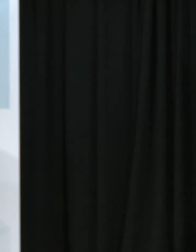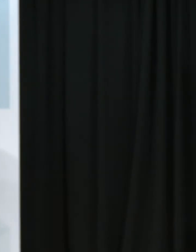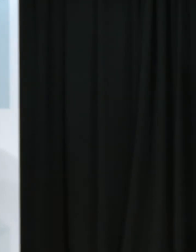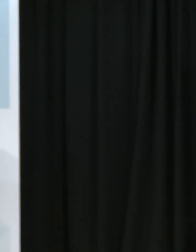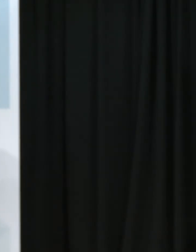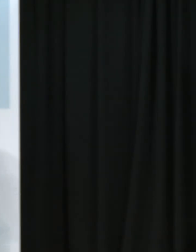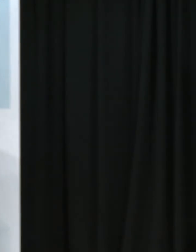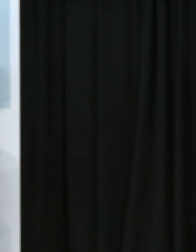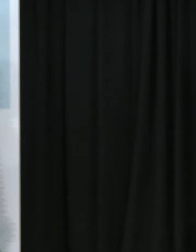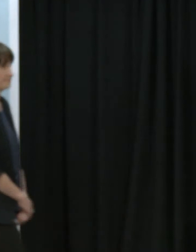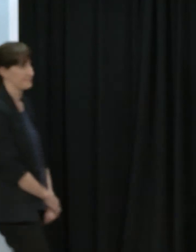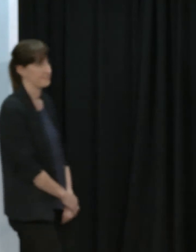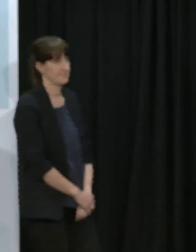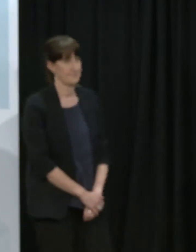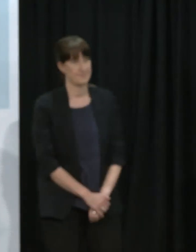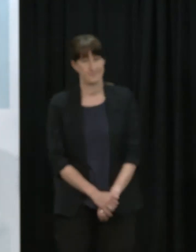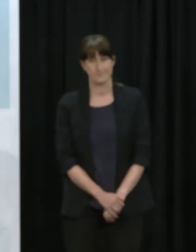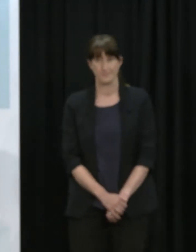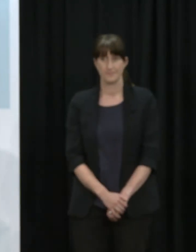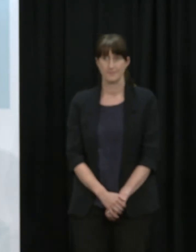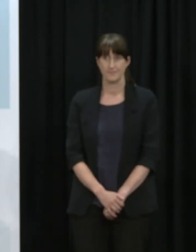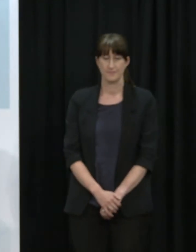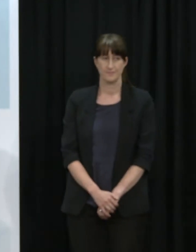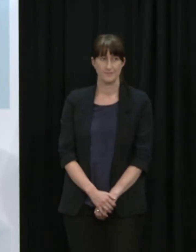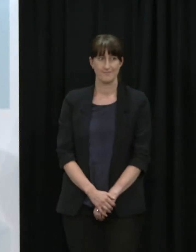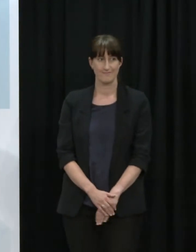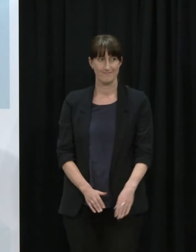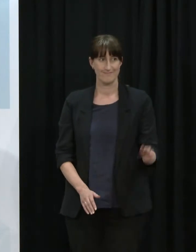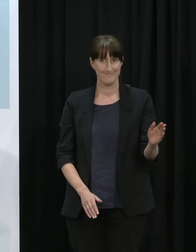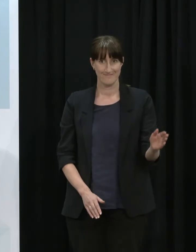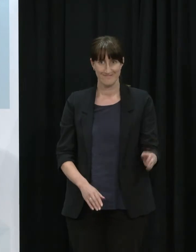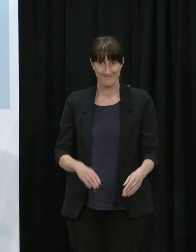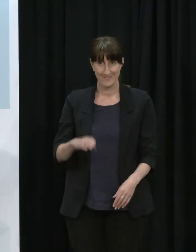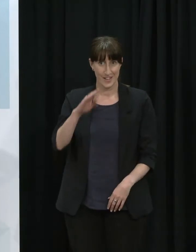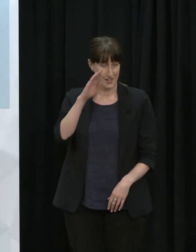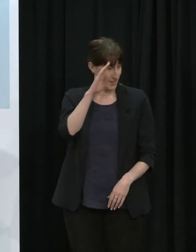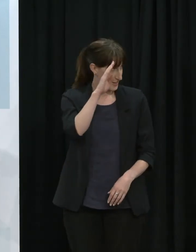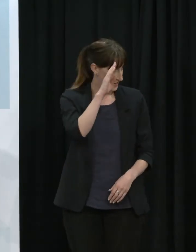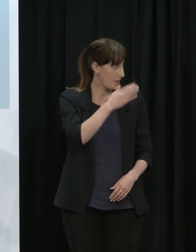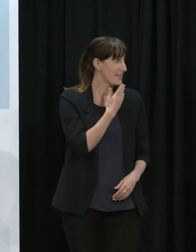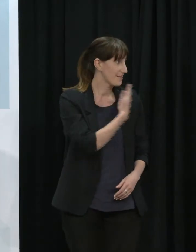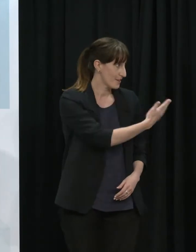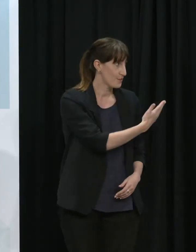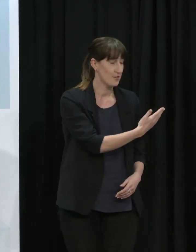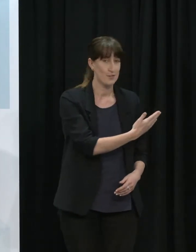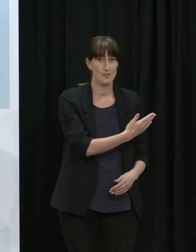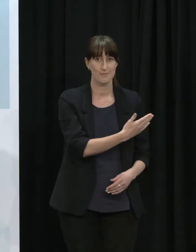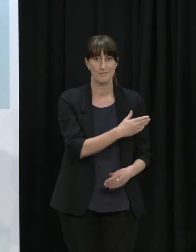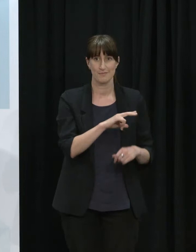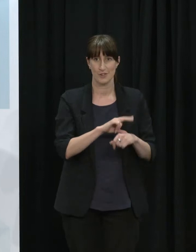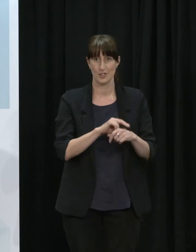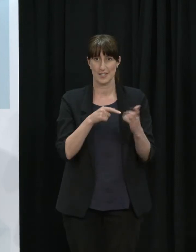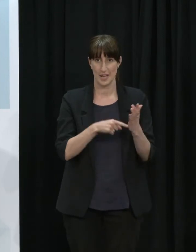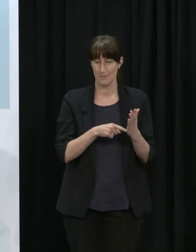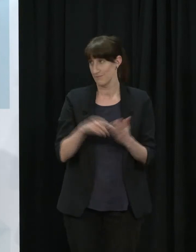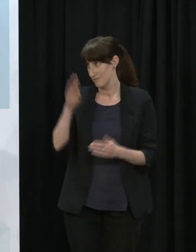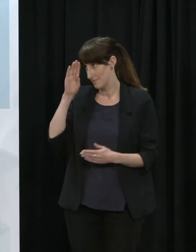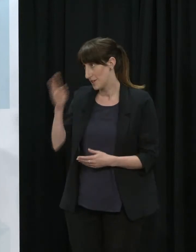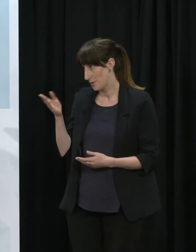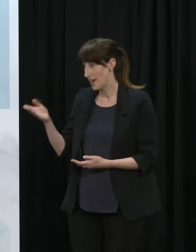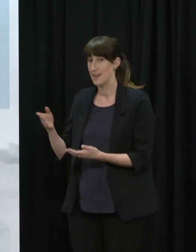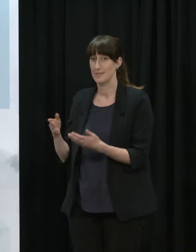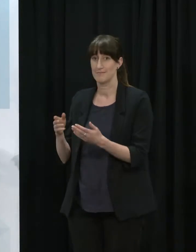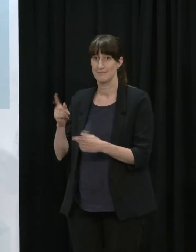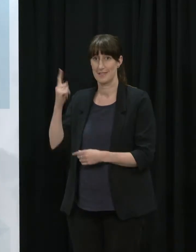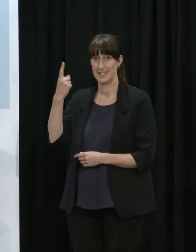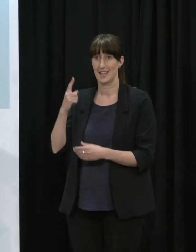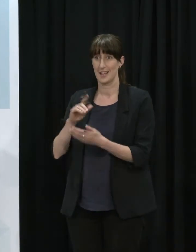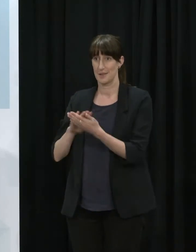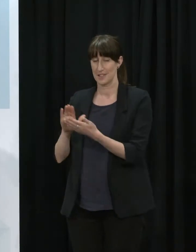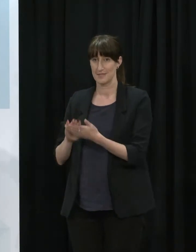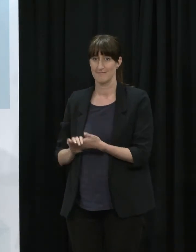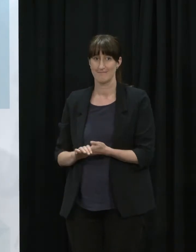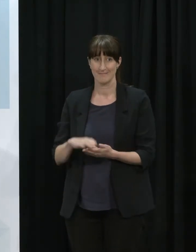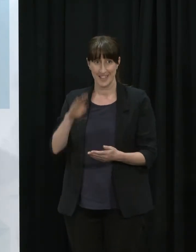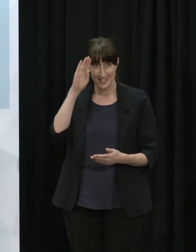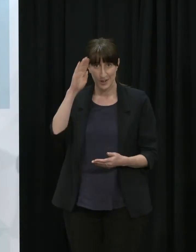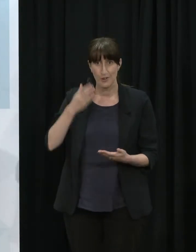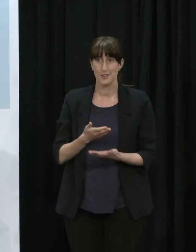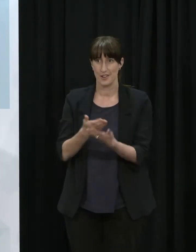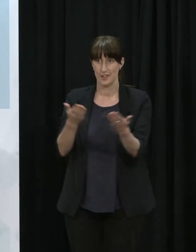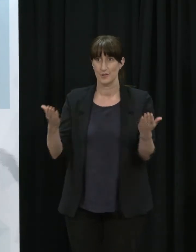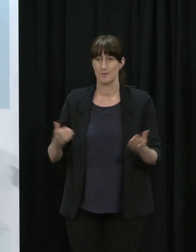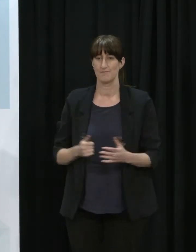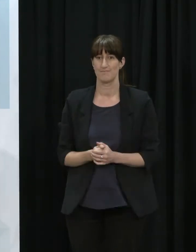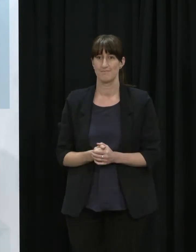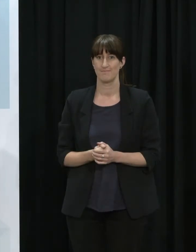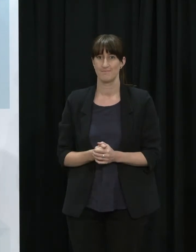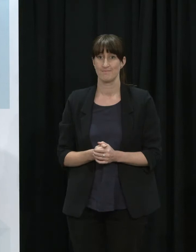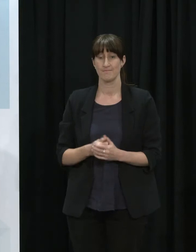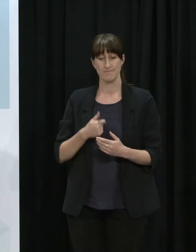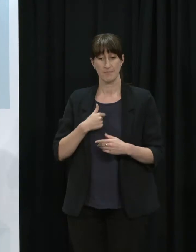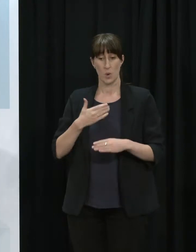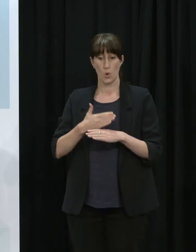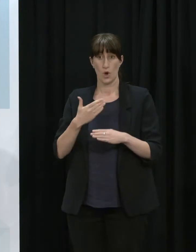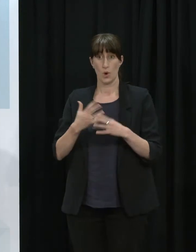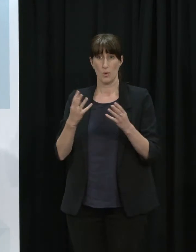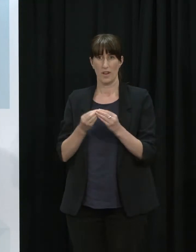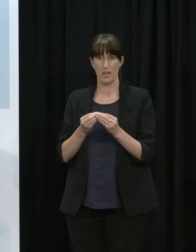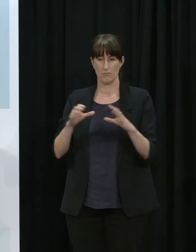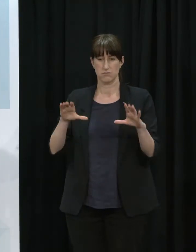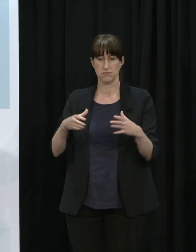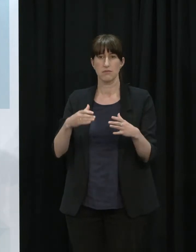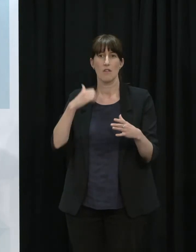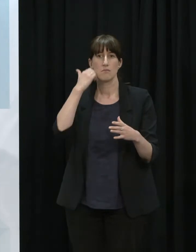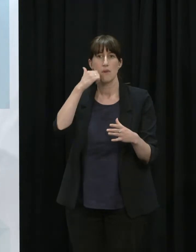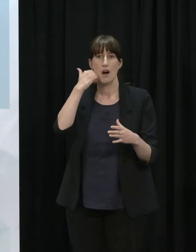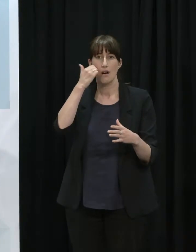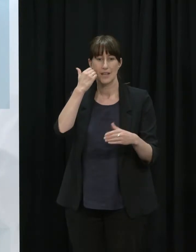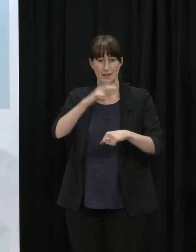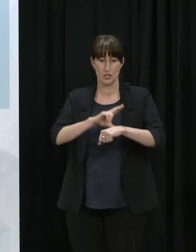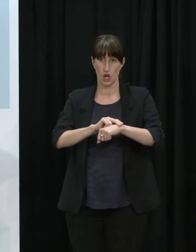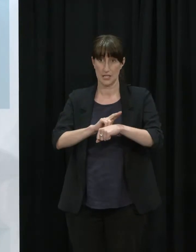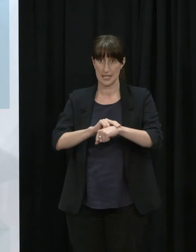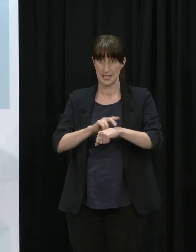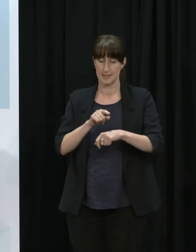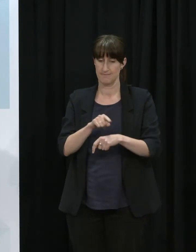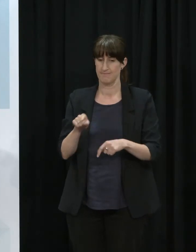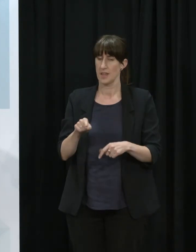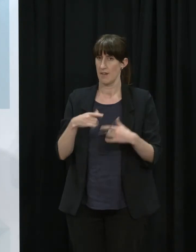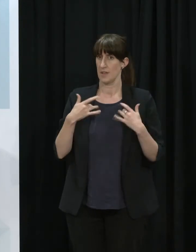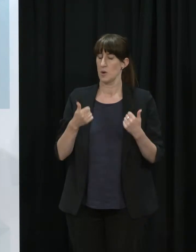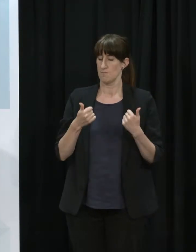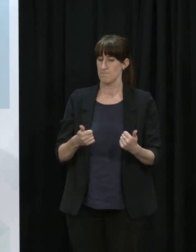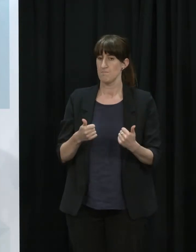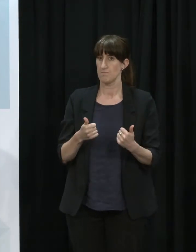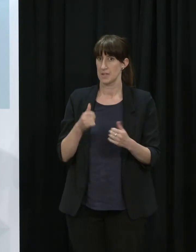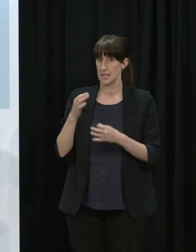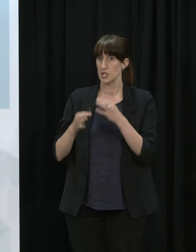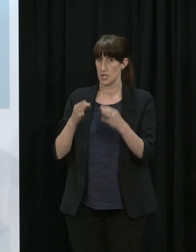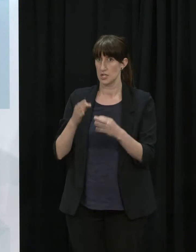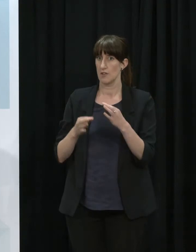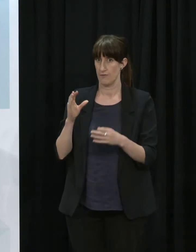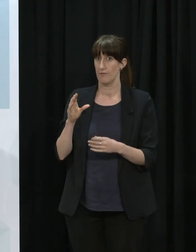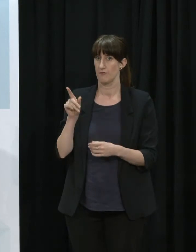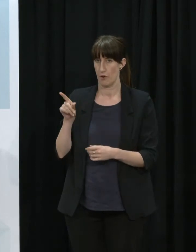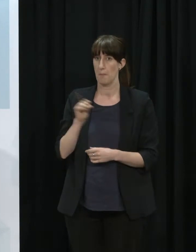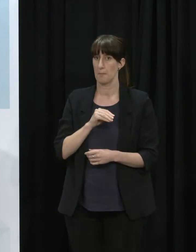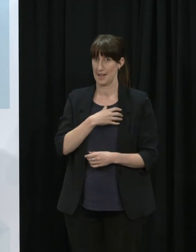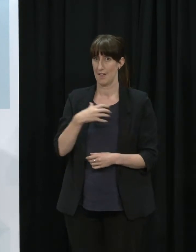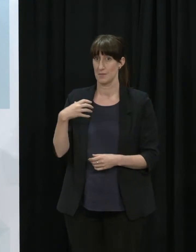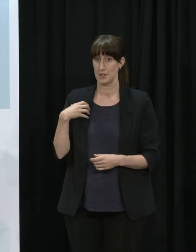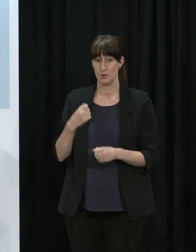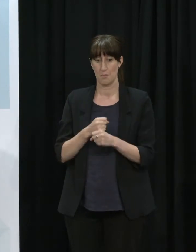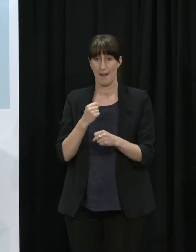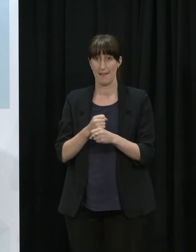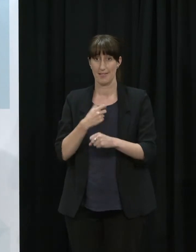Delor.